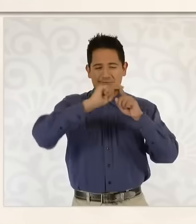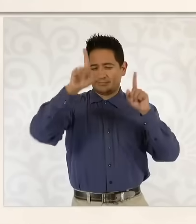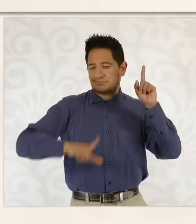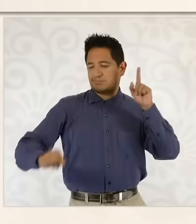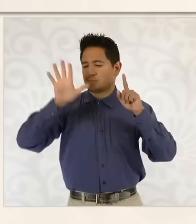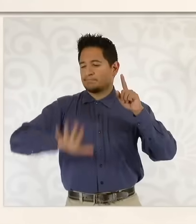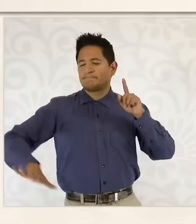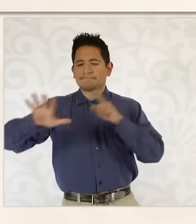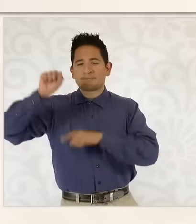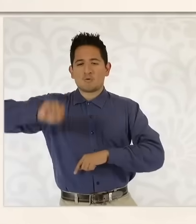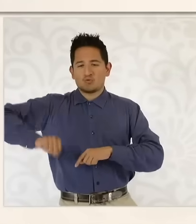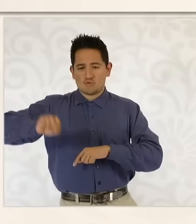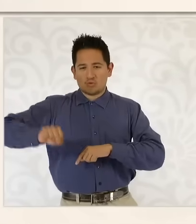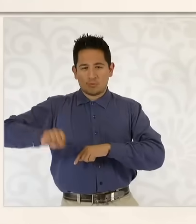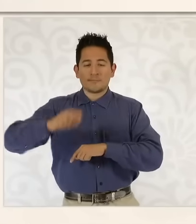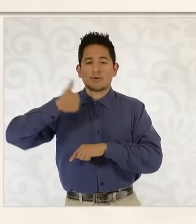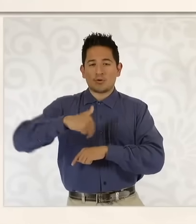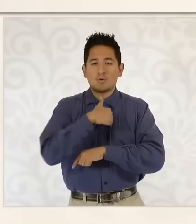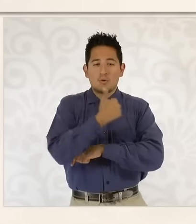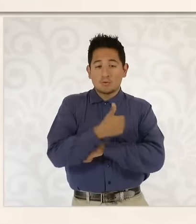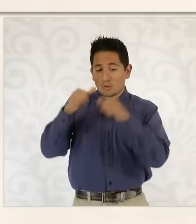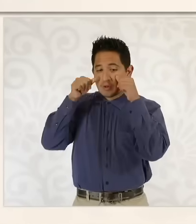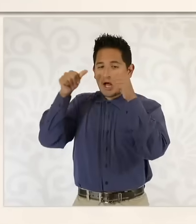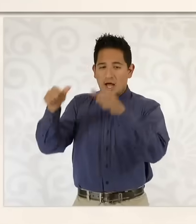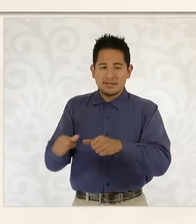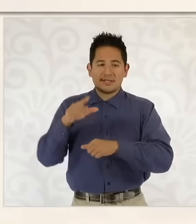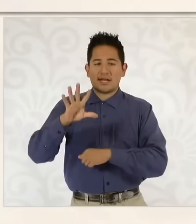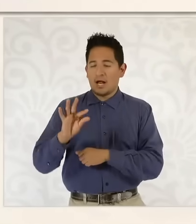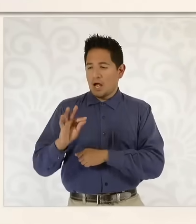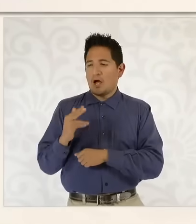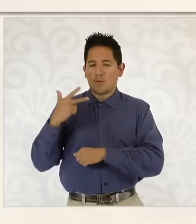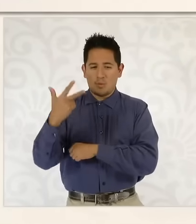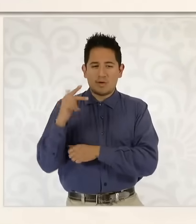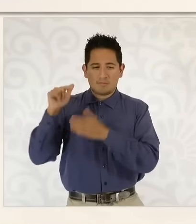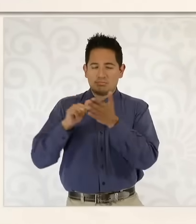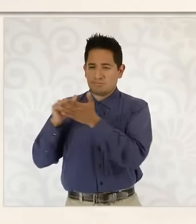estamos detectando que hace falta de manera prioritaria y principalmente las congestiones